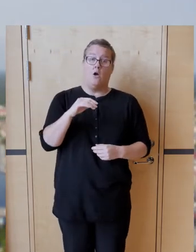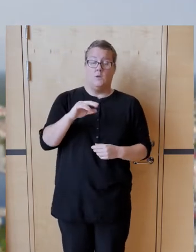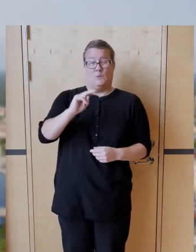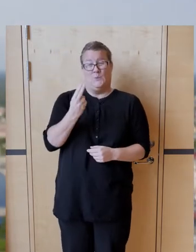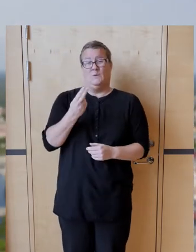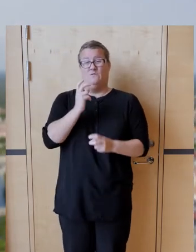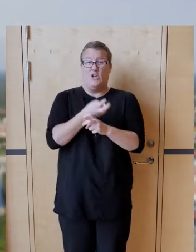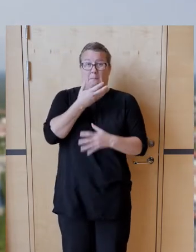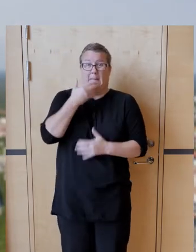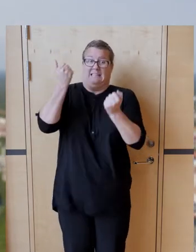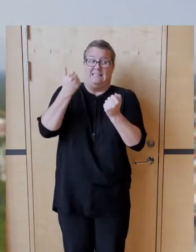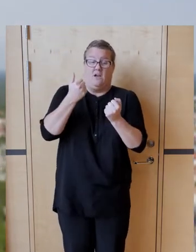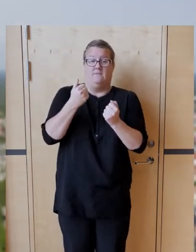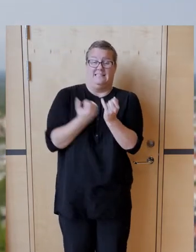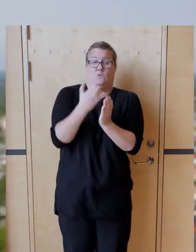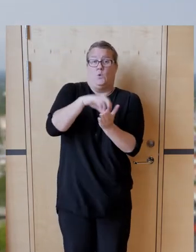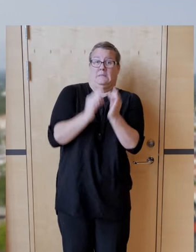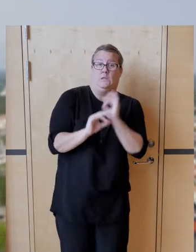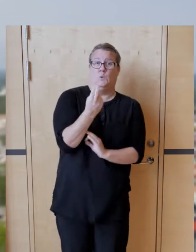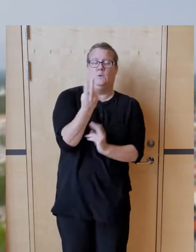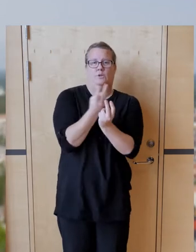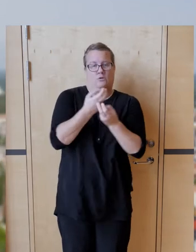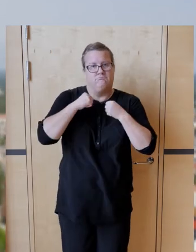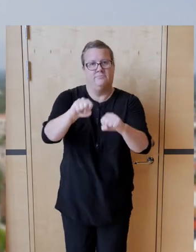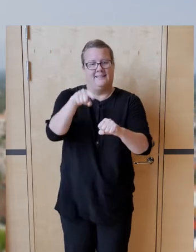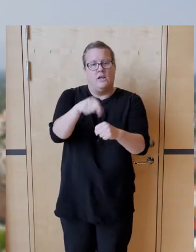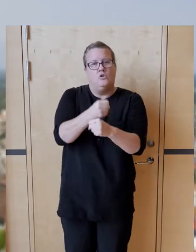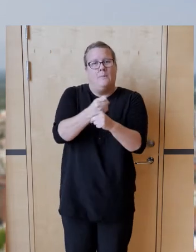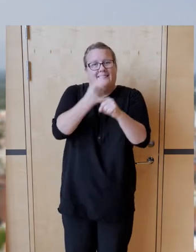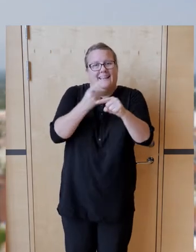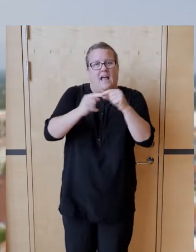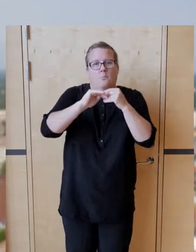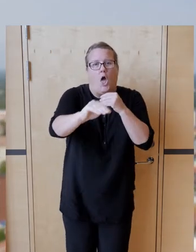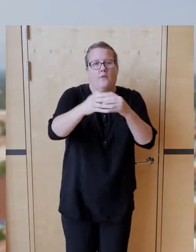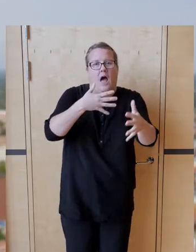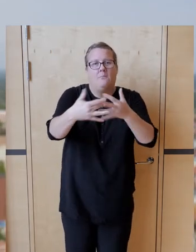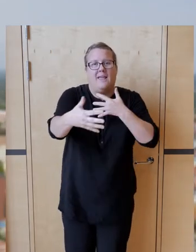Det vill säga att vi kör igång det här Jobbet med detaljplanearbetet och är tydlig med att det ska vara ett fullt